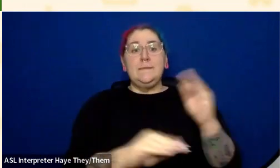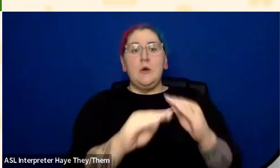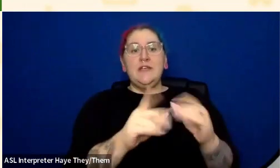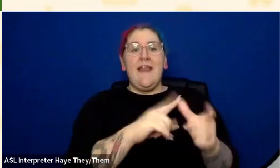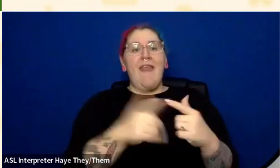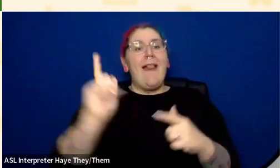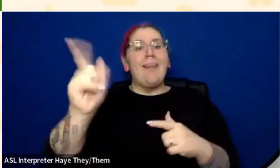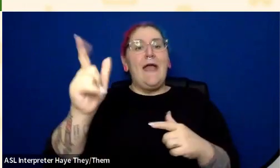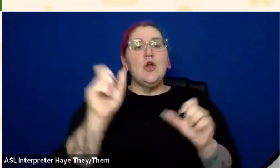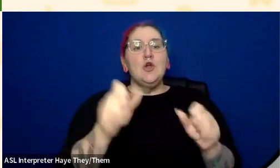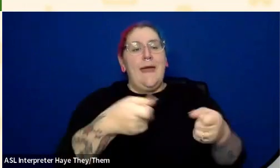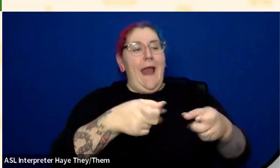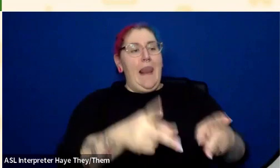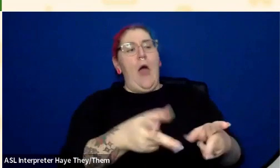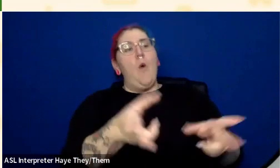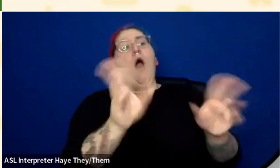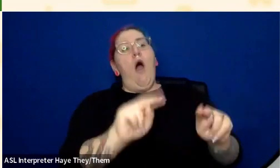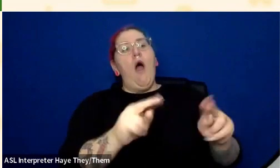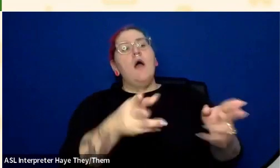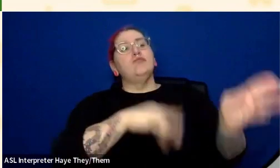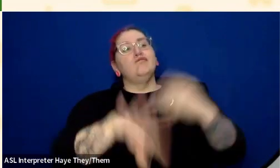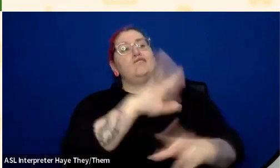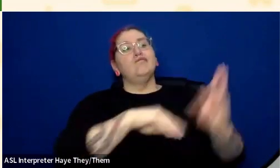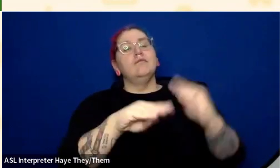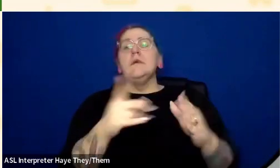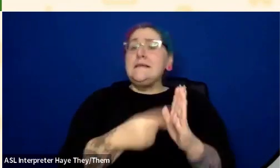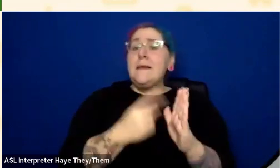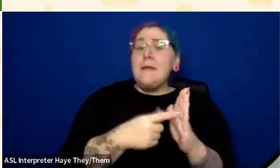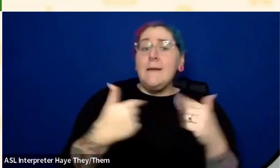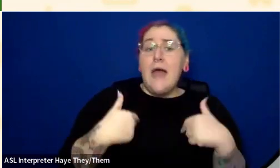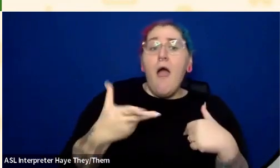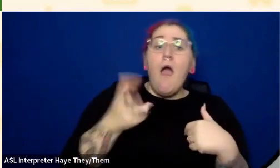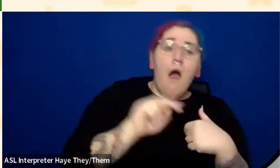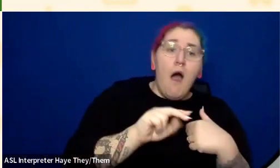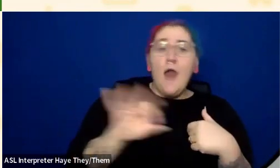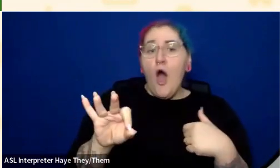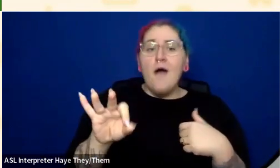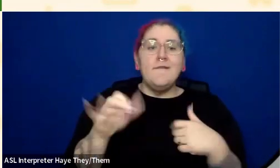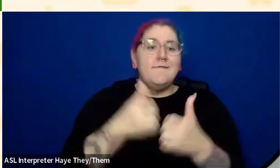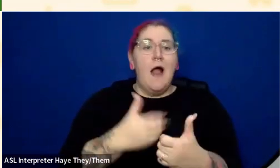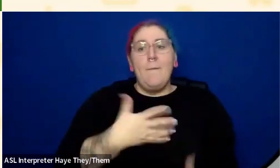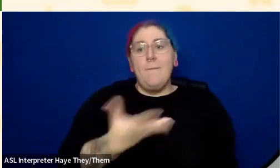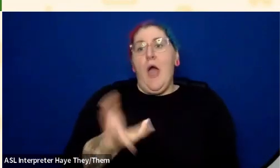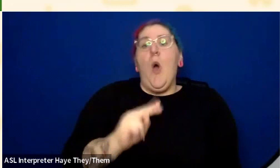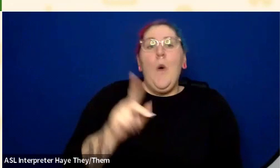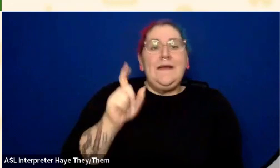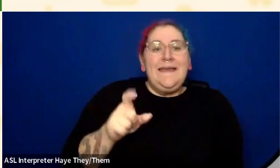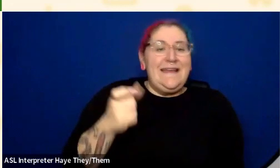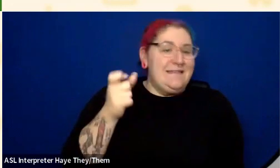A veces lo enciendo y apago según mis propias necesidades sobre sobreestimulación, fatiga visual, según el tipo